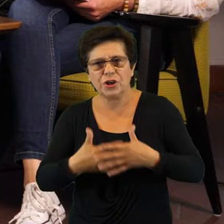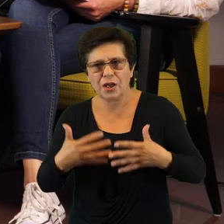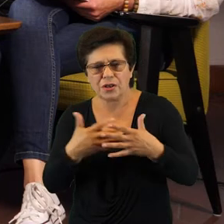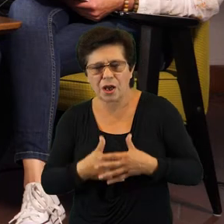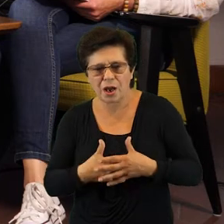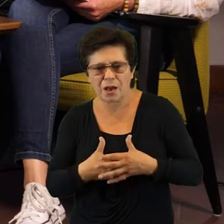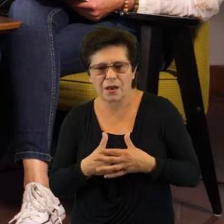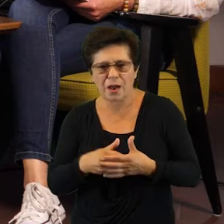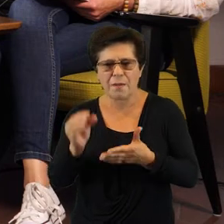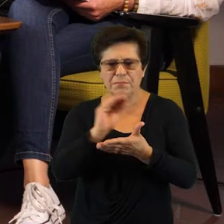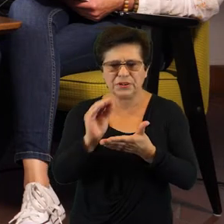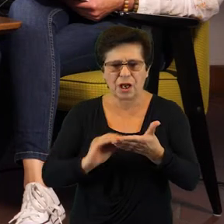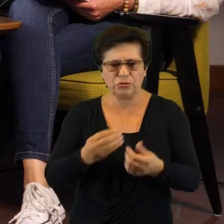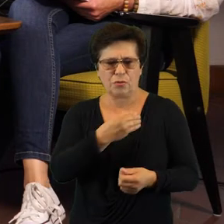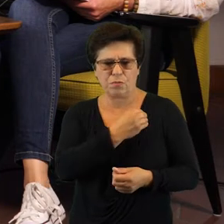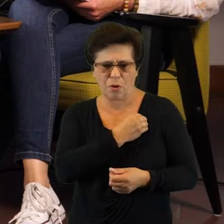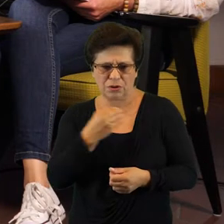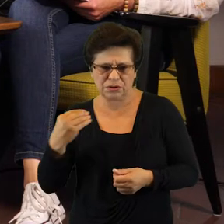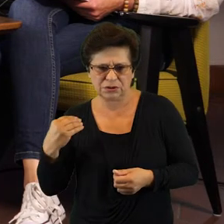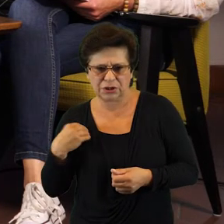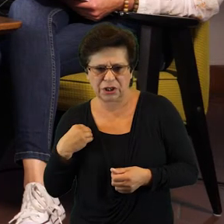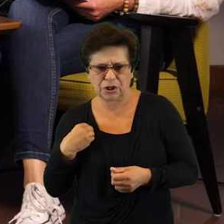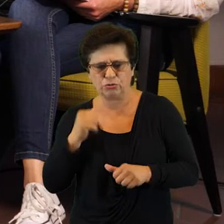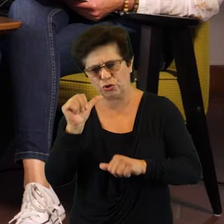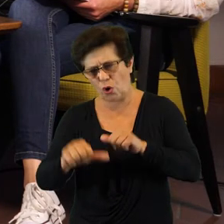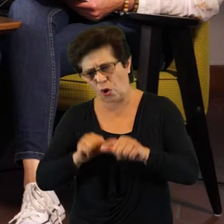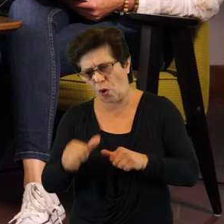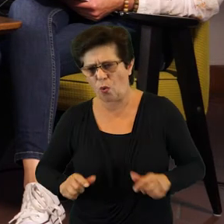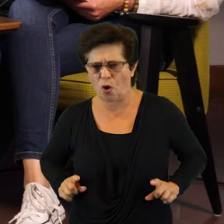co roku organizuje w listopadzie, w okolicy Zaduszek,